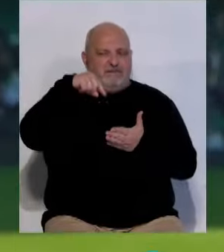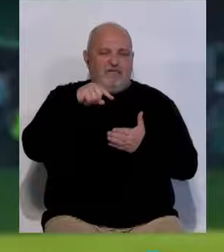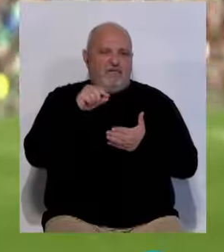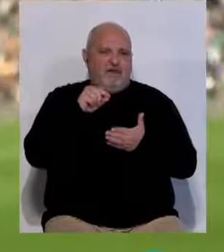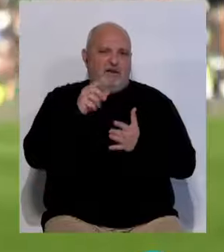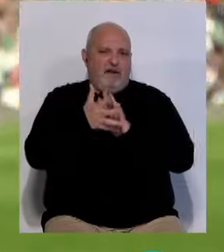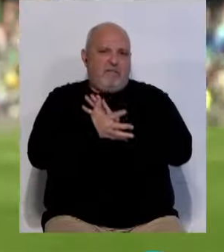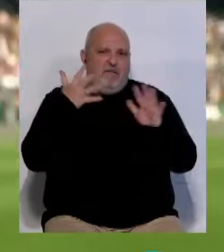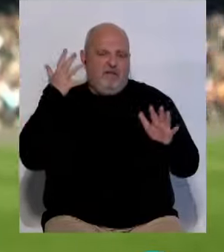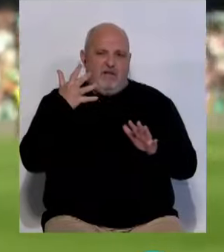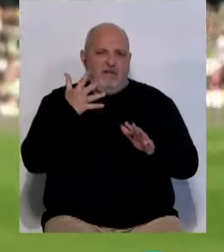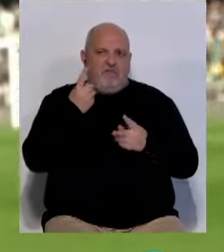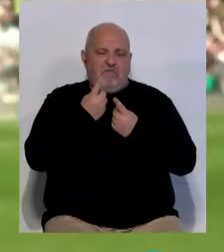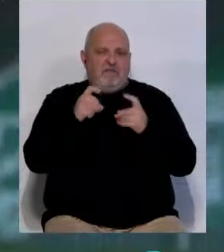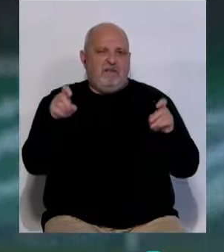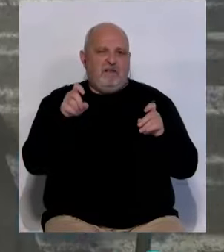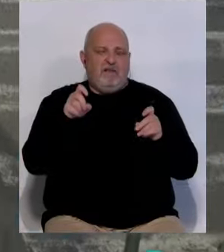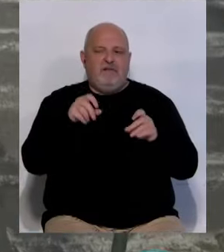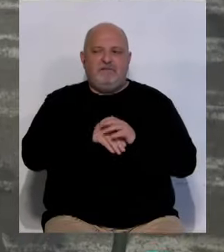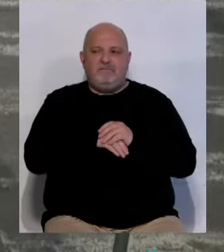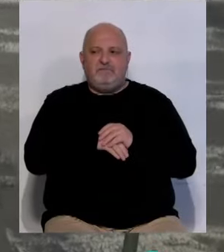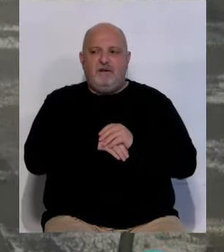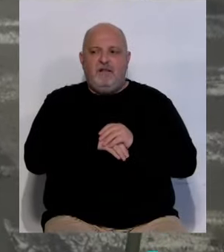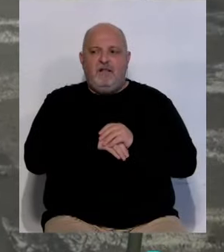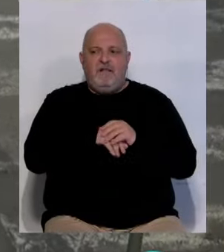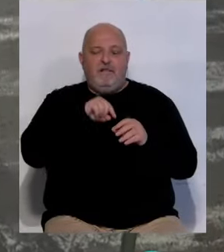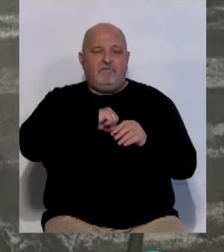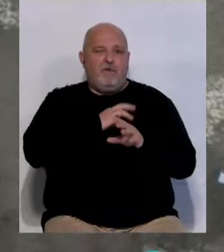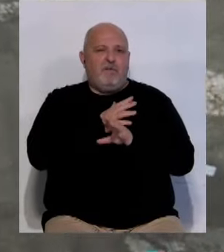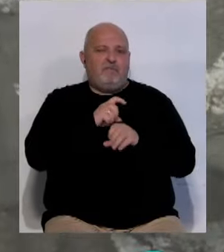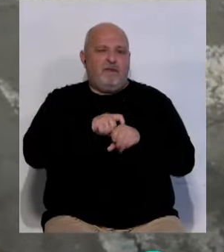del tirón no le van a falta periodo de adaptación y mucho menos y que son jugadores de rendimiento